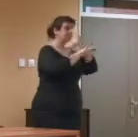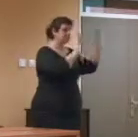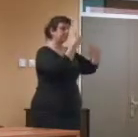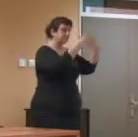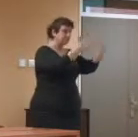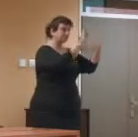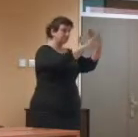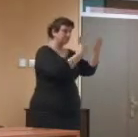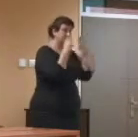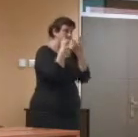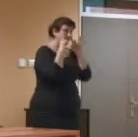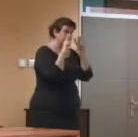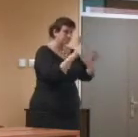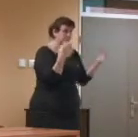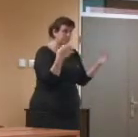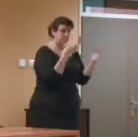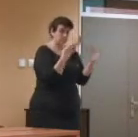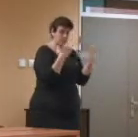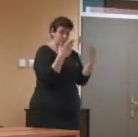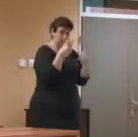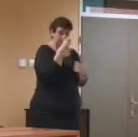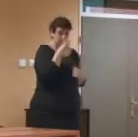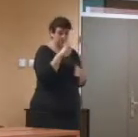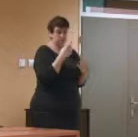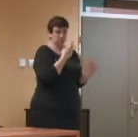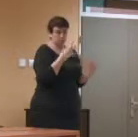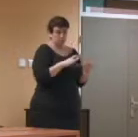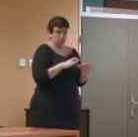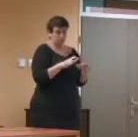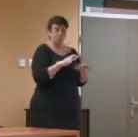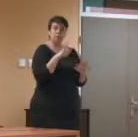conversación del año 1990 y cuento la vida de Eduardo Zaplana con otra perspectiva,